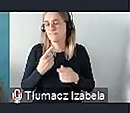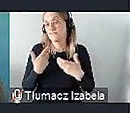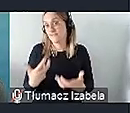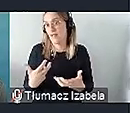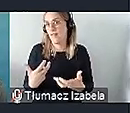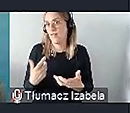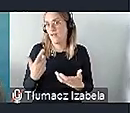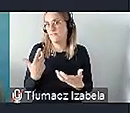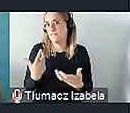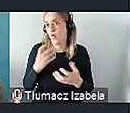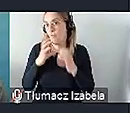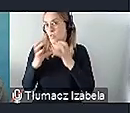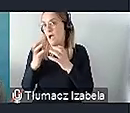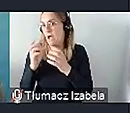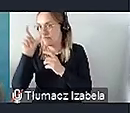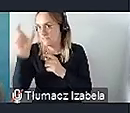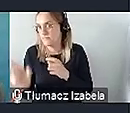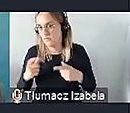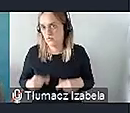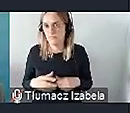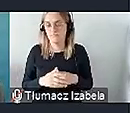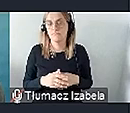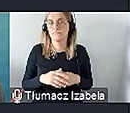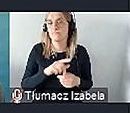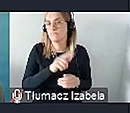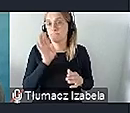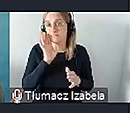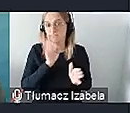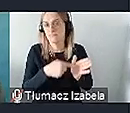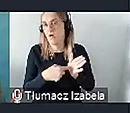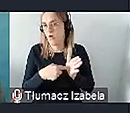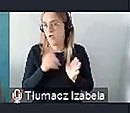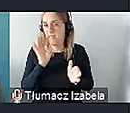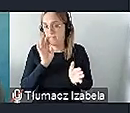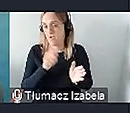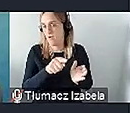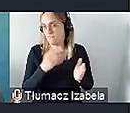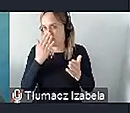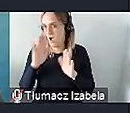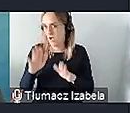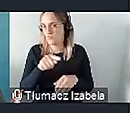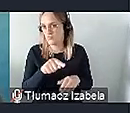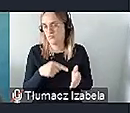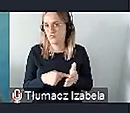to jeżeli wybierzemy taką metaforę, to ona być może pokieruje rozmowę w innym kierunku niż wtedy,